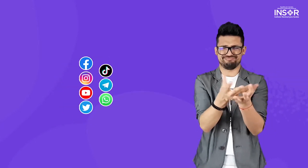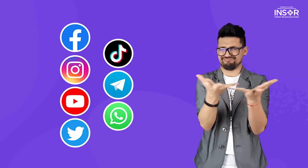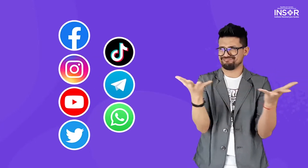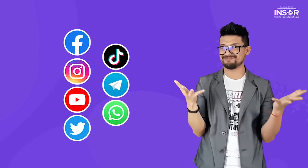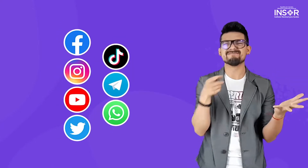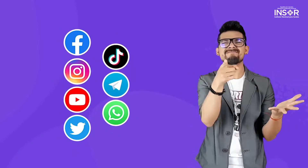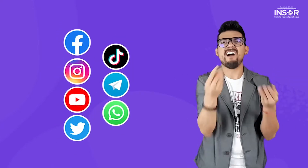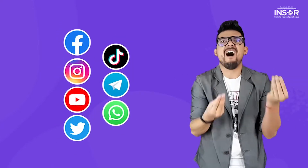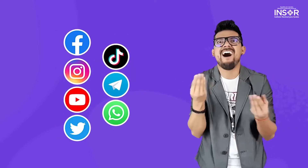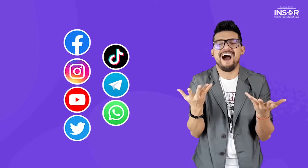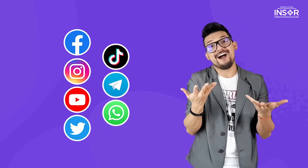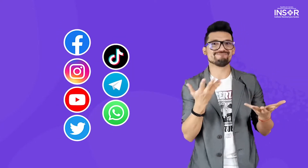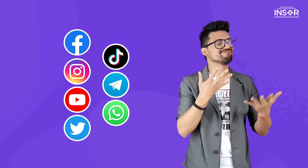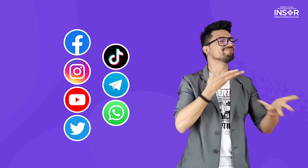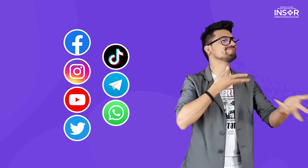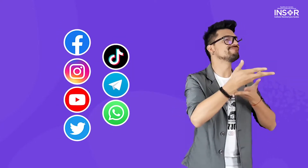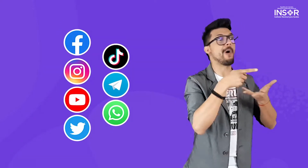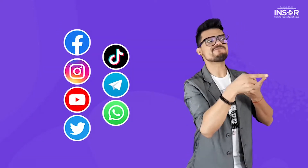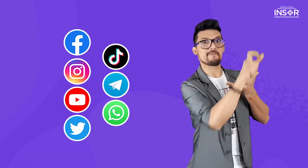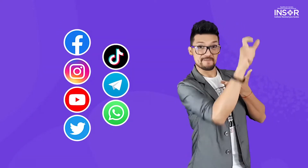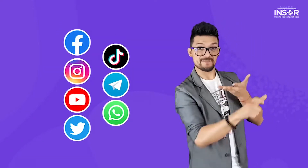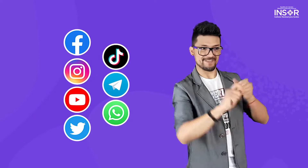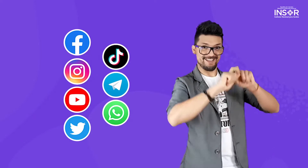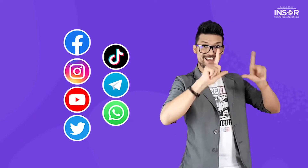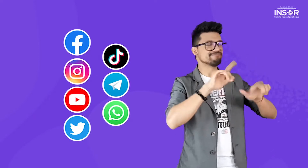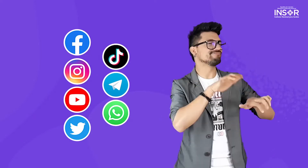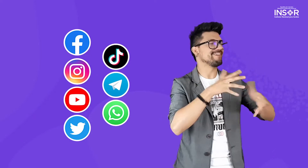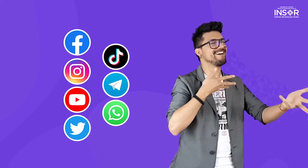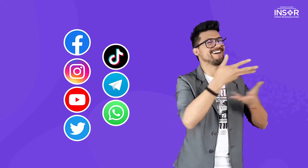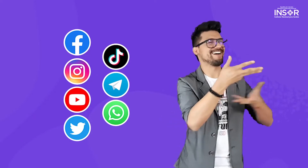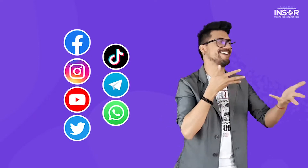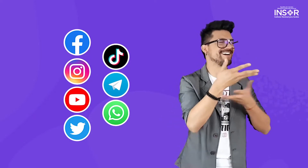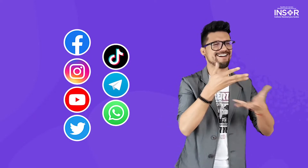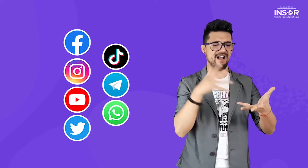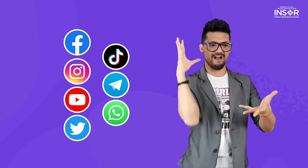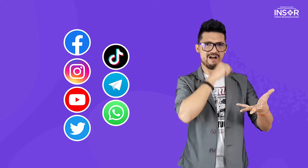En ellas podemos interactuar con otras personas, pero al hacerlo, es importante que tengamos en cuenta